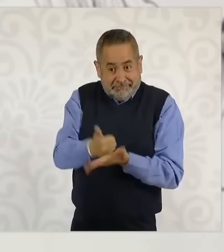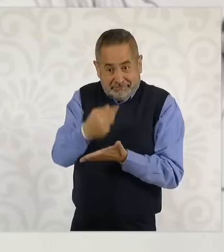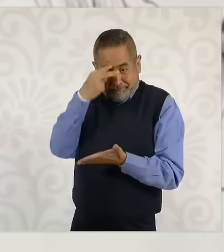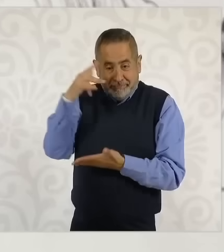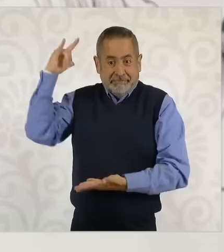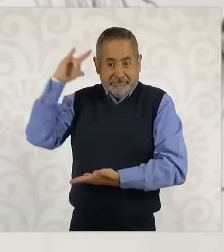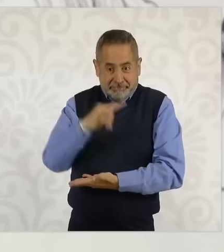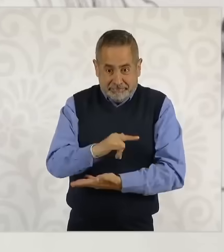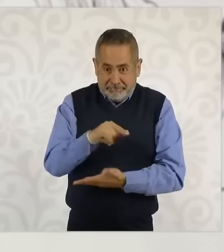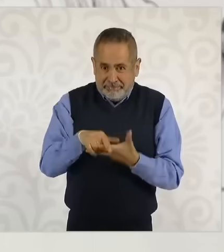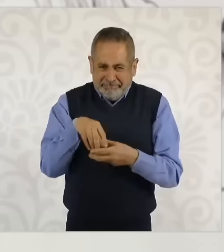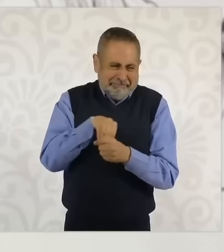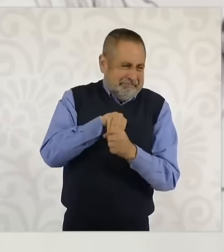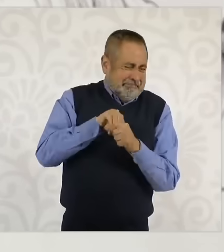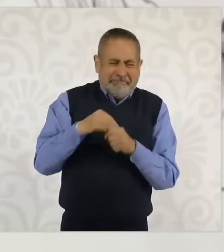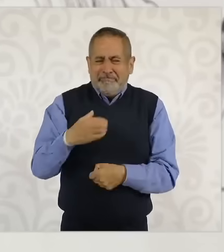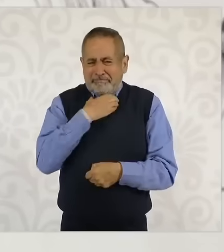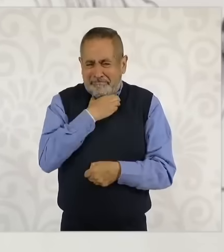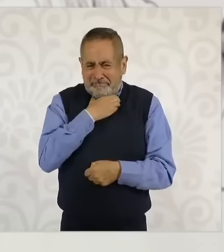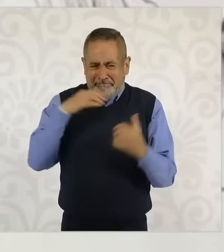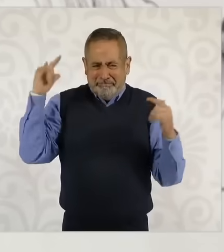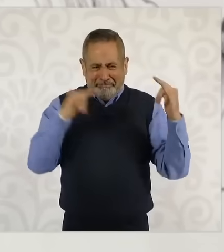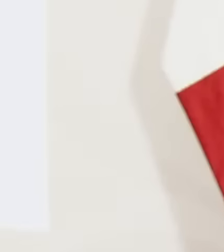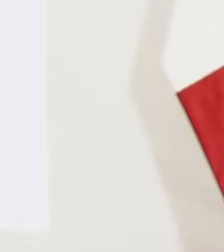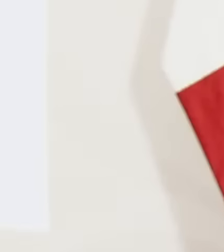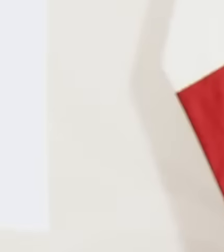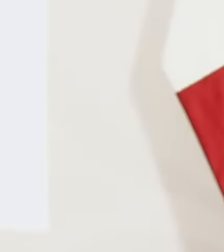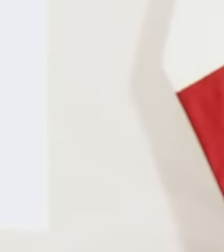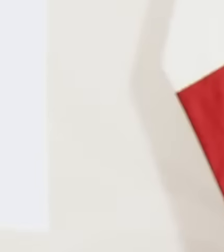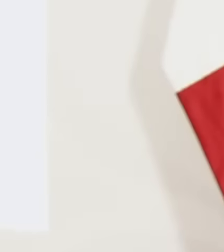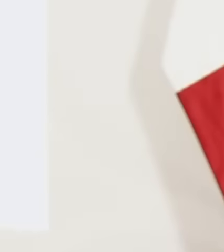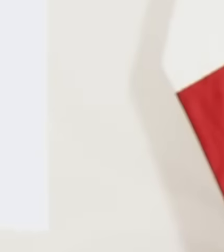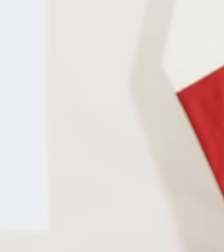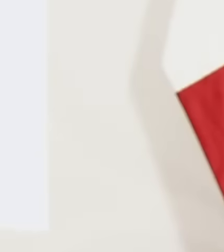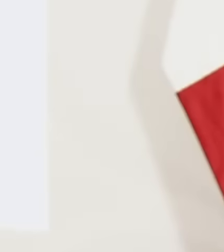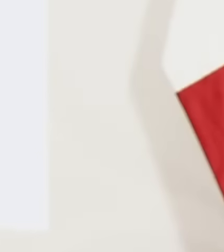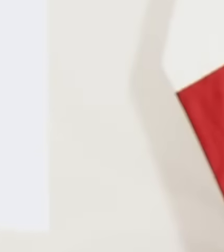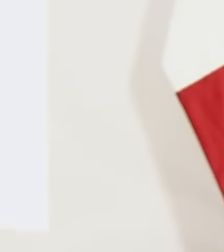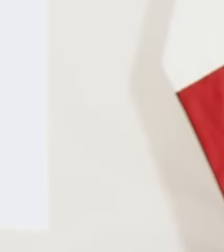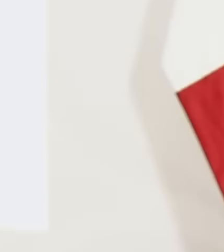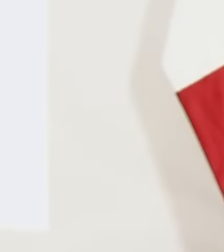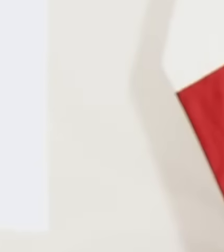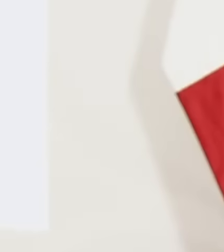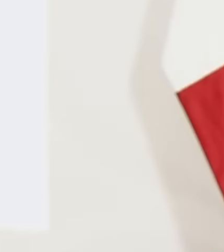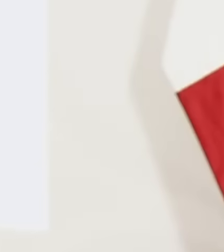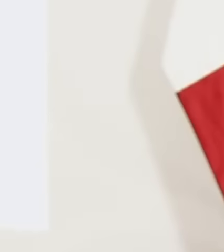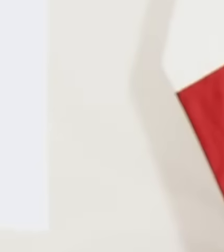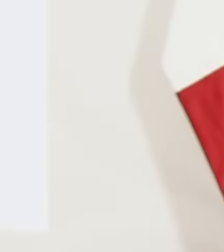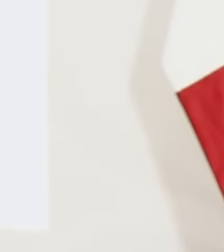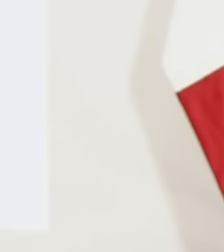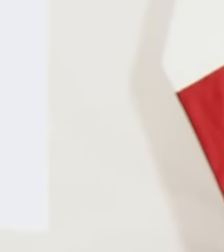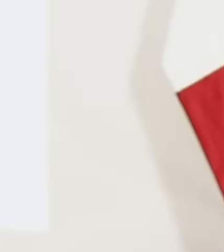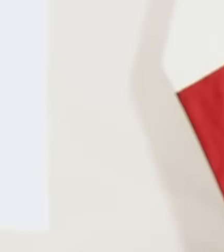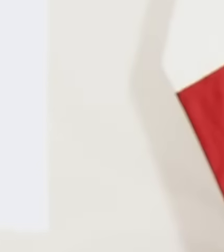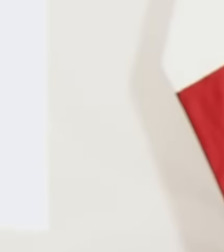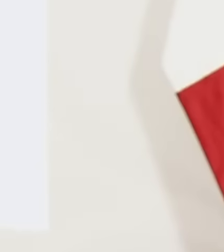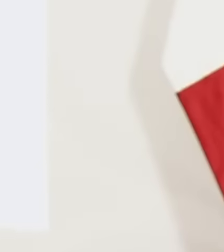México tenía una saturación muy alta en número de vuelos eh de pasajeros y también de carga.